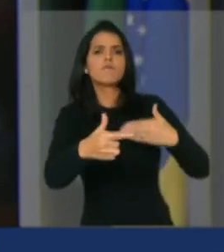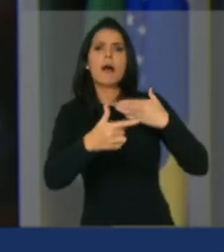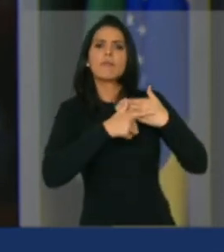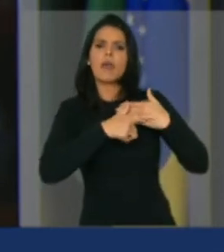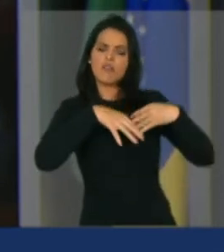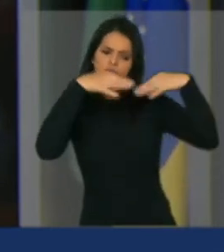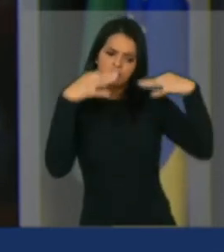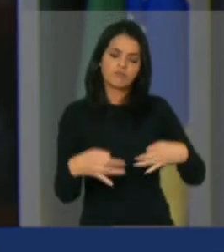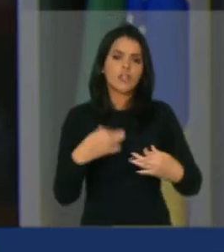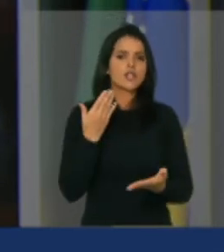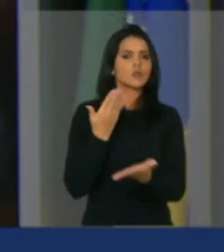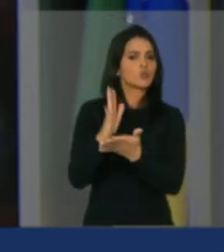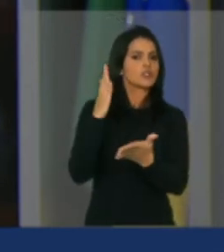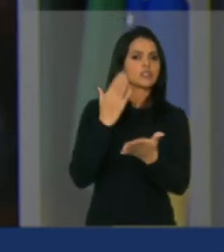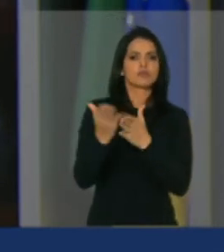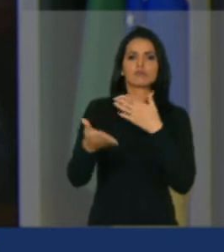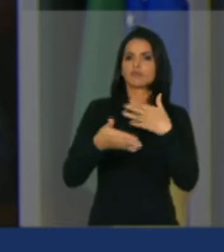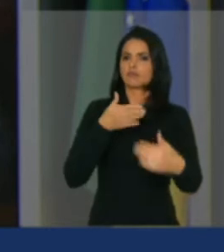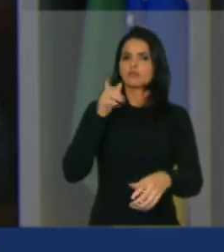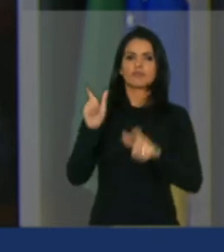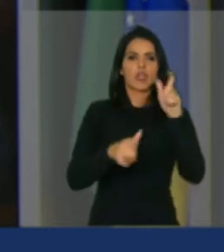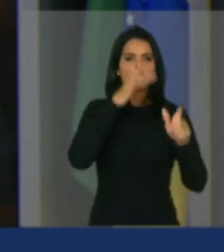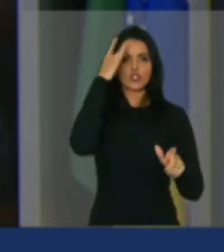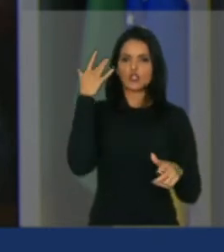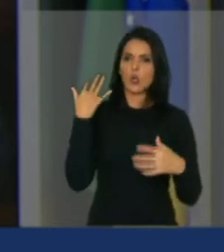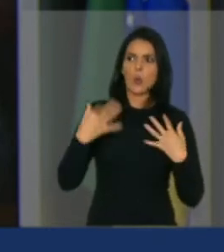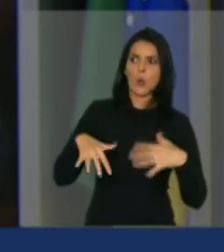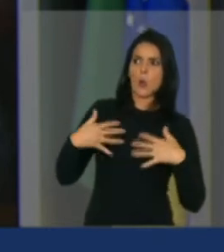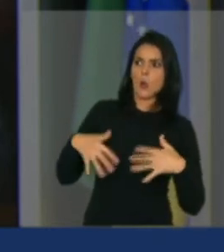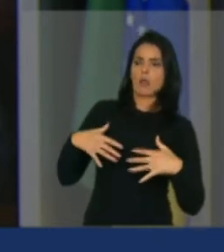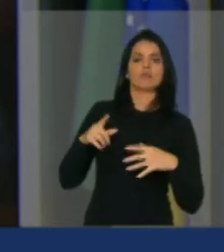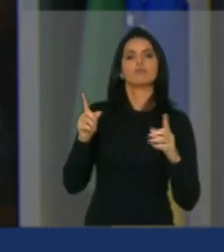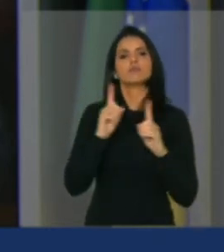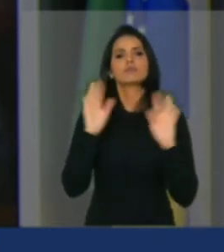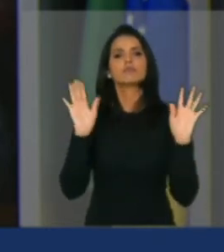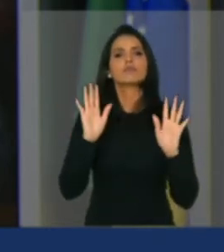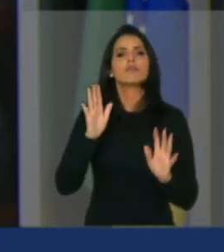ESTE MOTIVO, GOSTARIA QUE CONTASSE, SENHOR PRESIDENTE, ESPECIALMENTE NA VOZ DO BRASIL, NOSSO RECONHECIMENTO PÚBLICO, A ATUAÇÃO DA